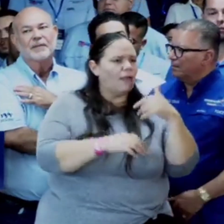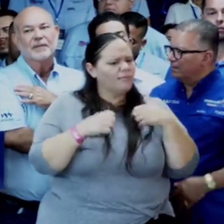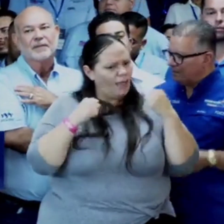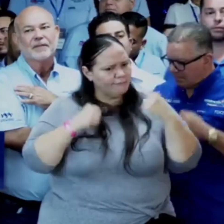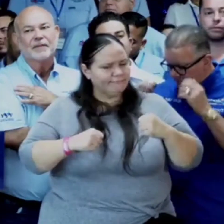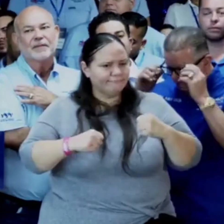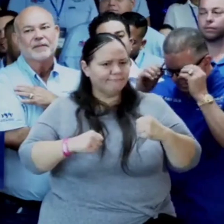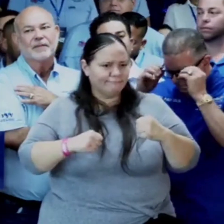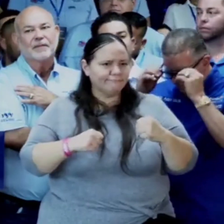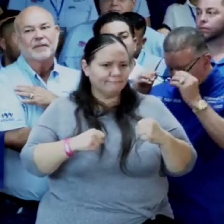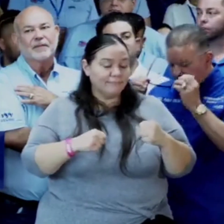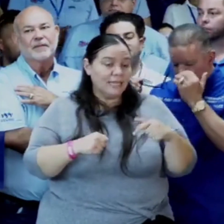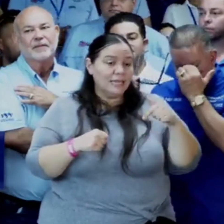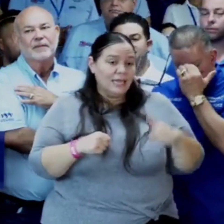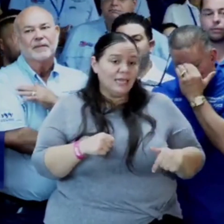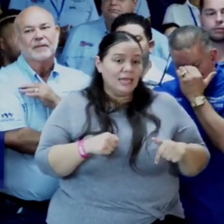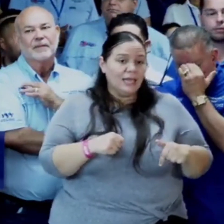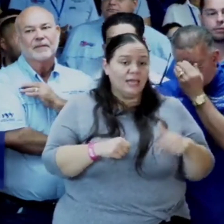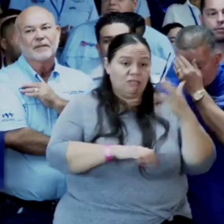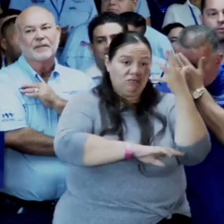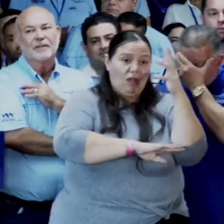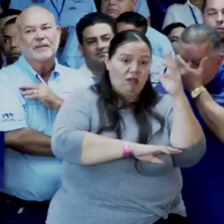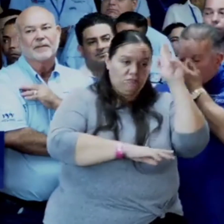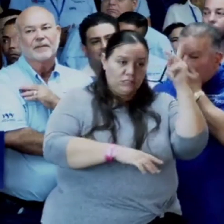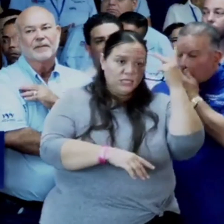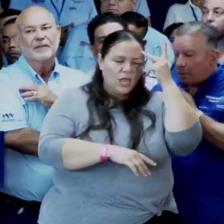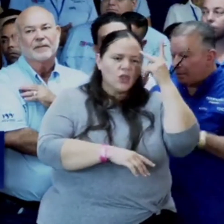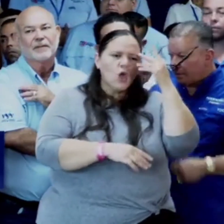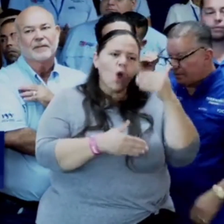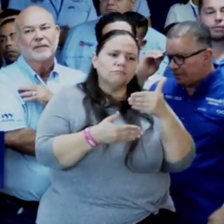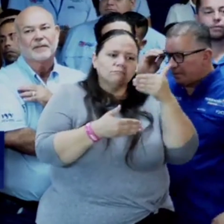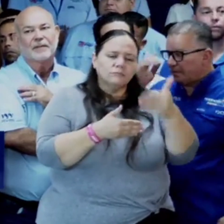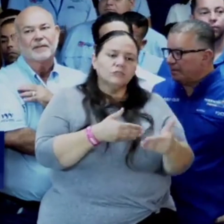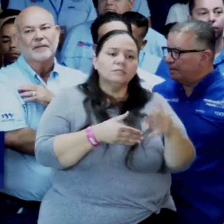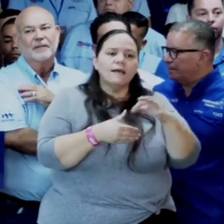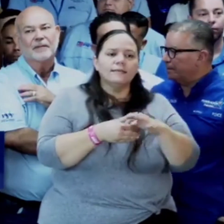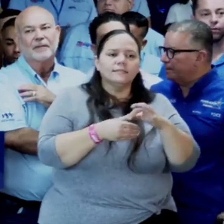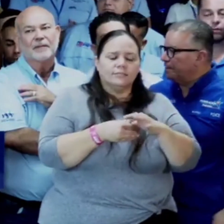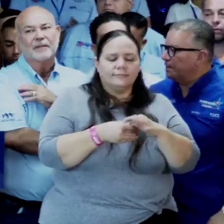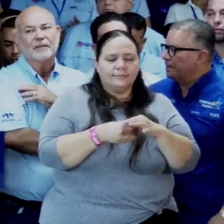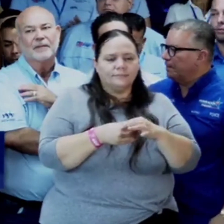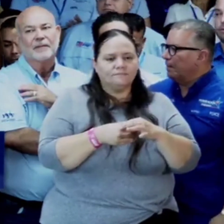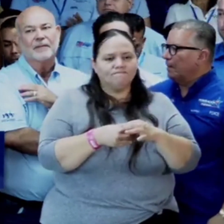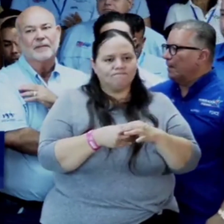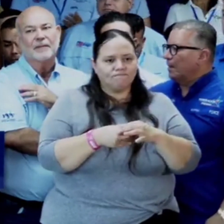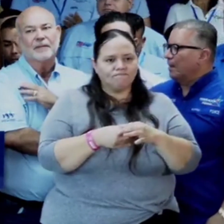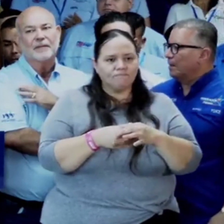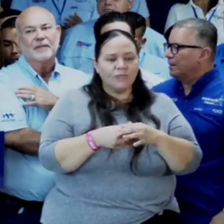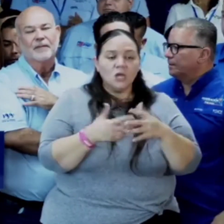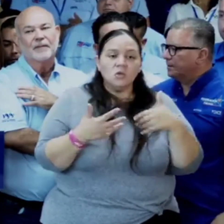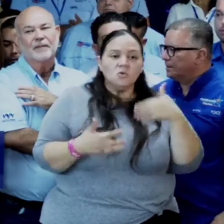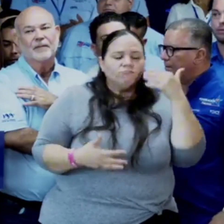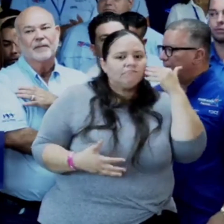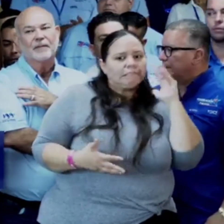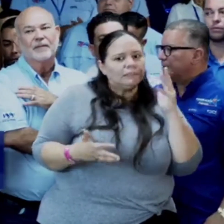en esta próxima elección eh yo no sé cómo van a manejarse los otros partidos pero yo exhorto a